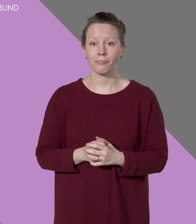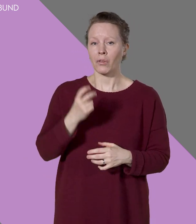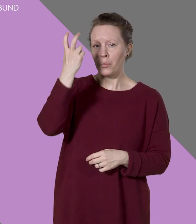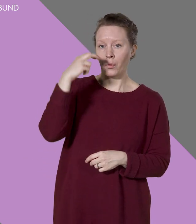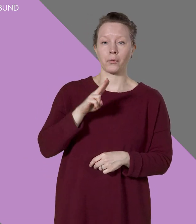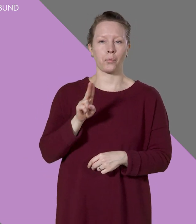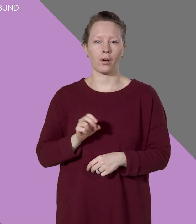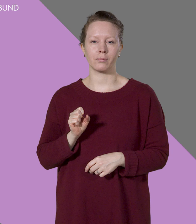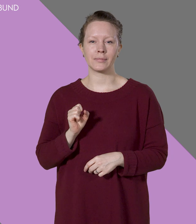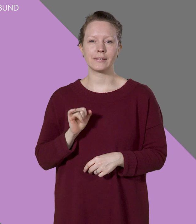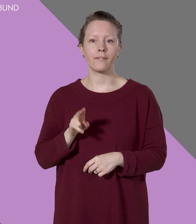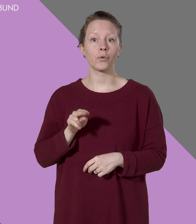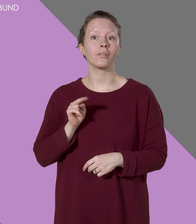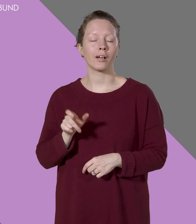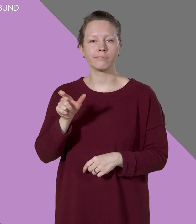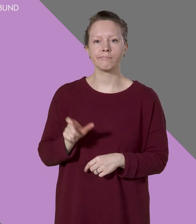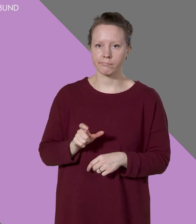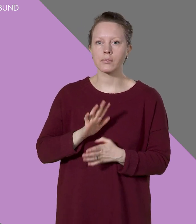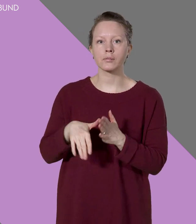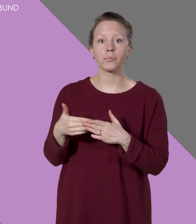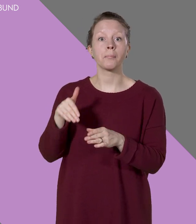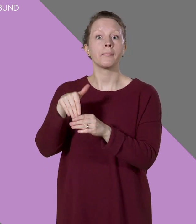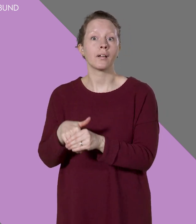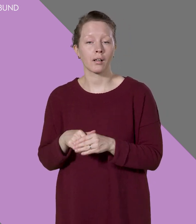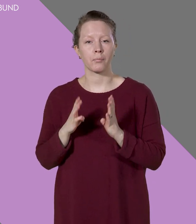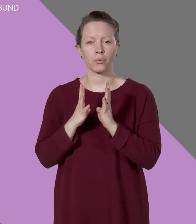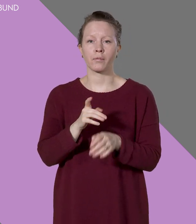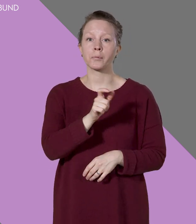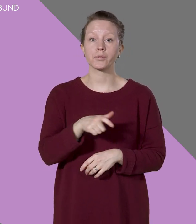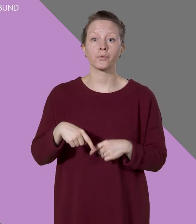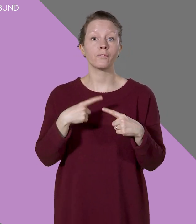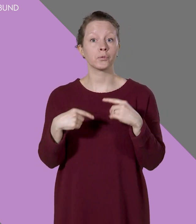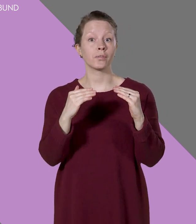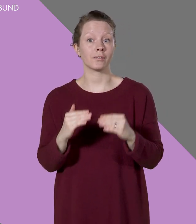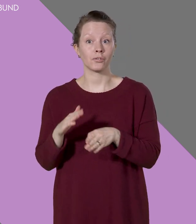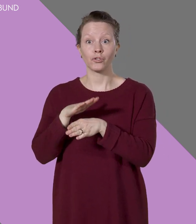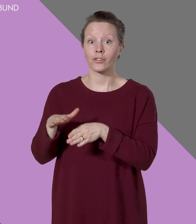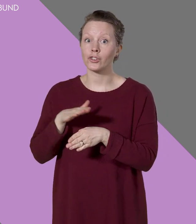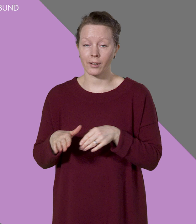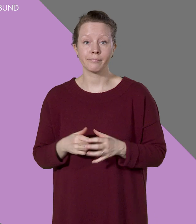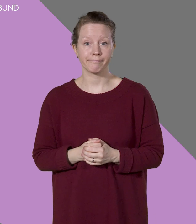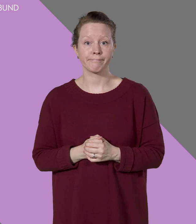Doktoranden Ulla Sivunen, som är teckenspråkig medlem - i rådet för personer med funktionsnedsättning i Jyväskylä, -